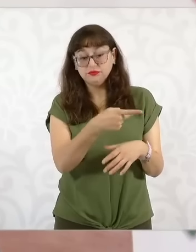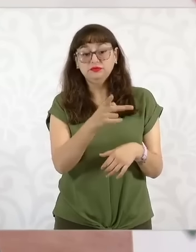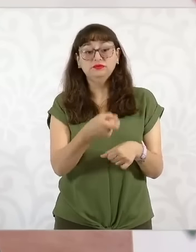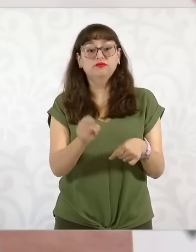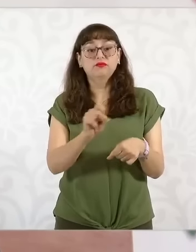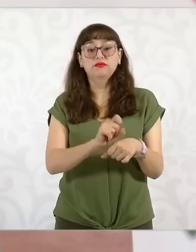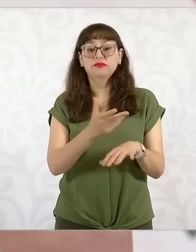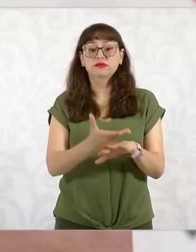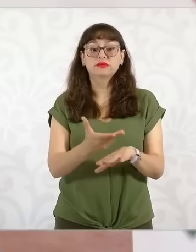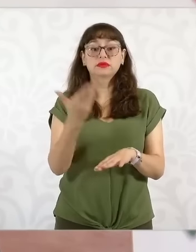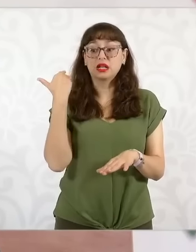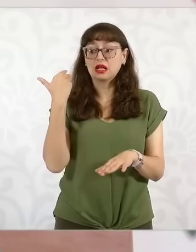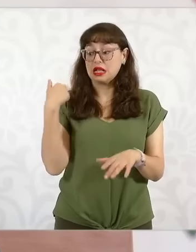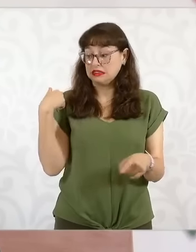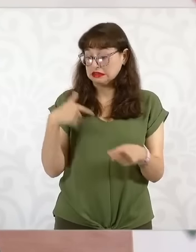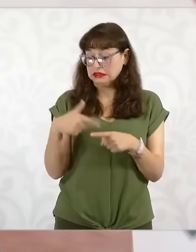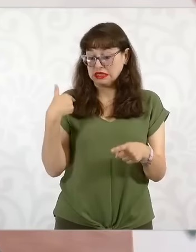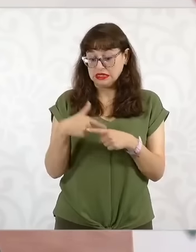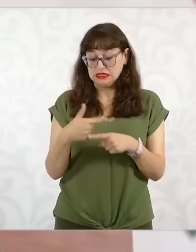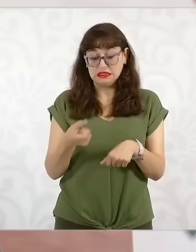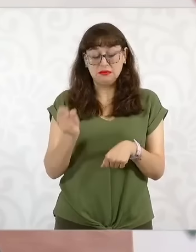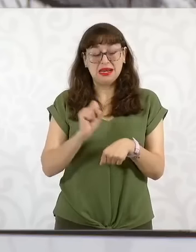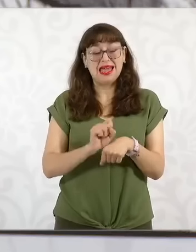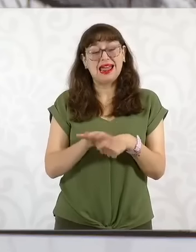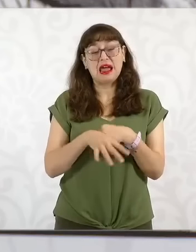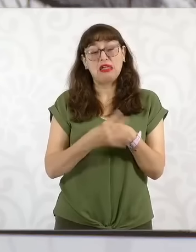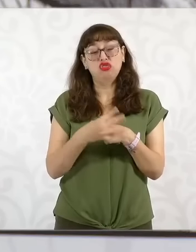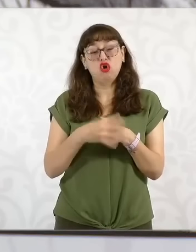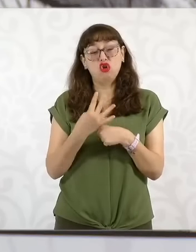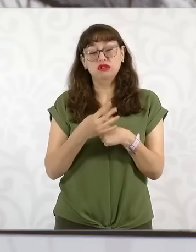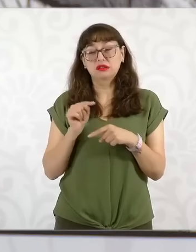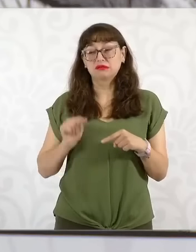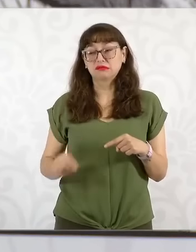hicieron esta semana, perdón, se hicieron 14 cateos en la zona centro del país, también